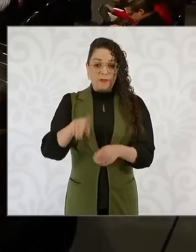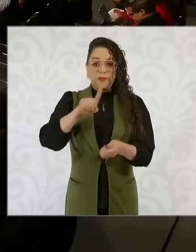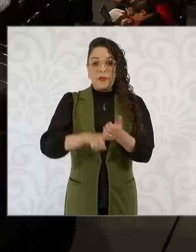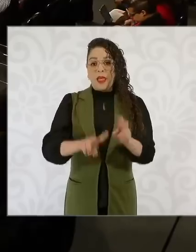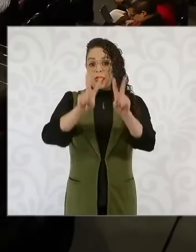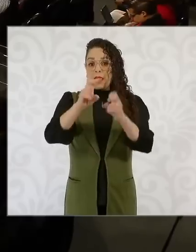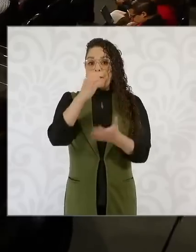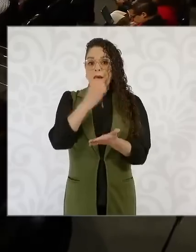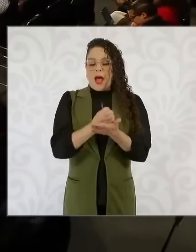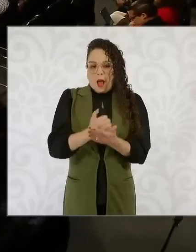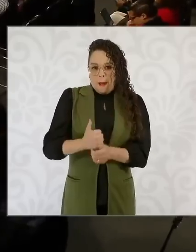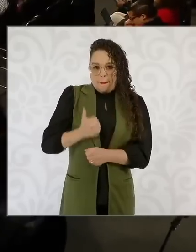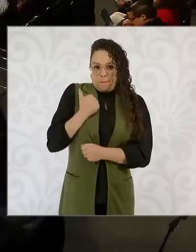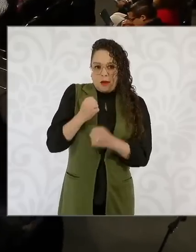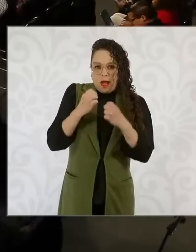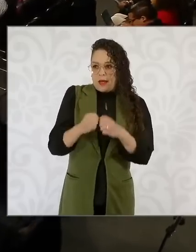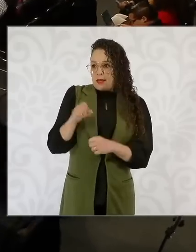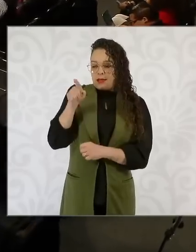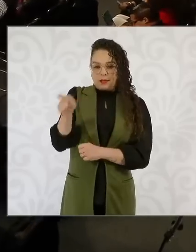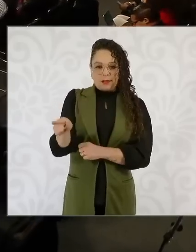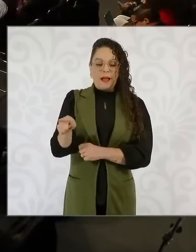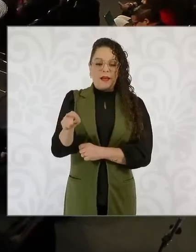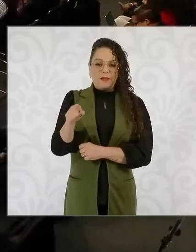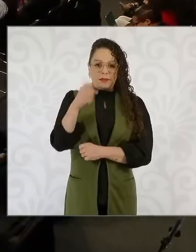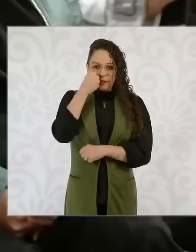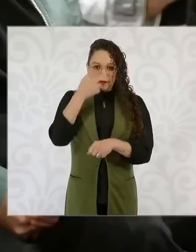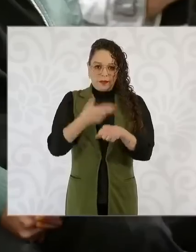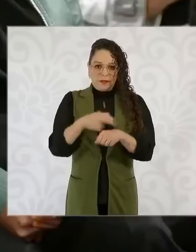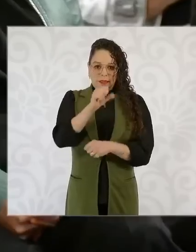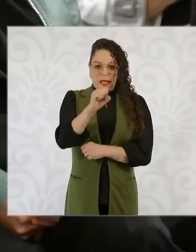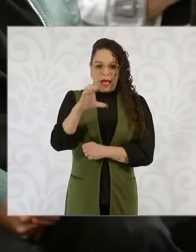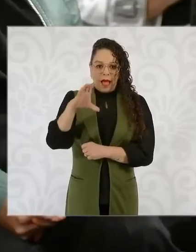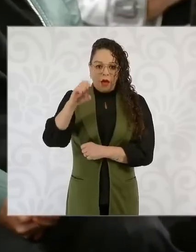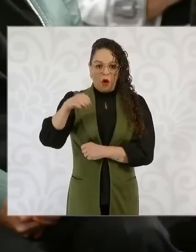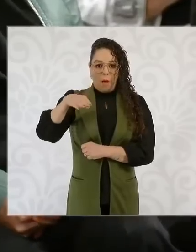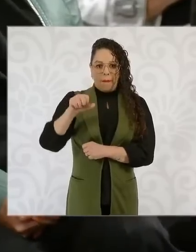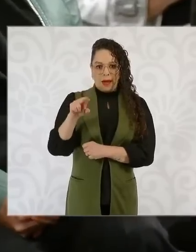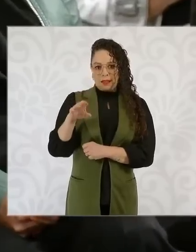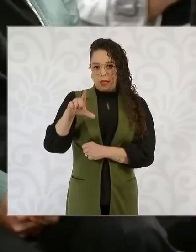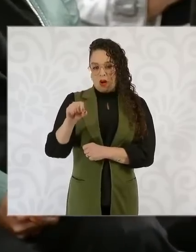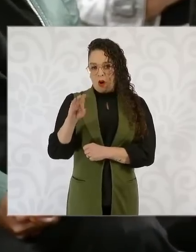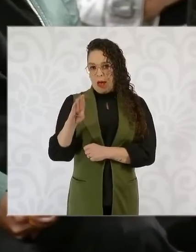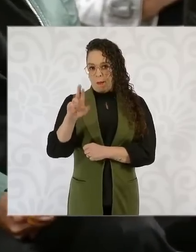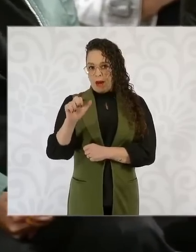por aquí el secretario Marcelo ebrard eh que nos eh pueda eh adelantar qué es lo que se